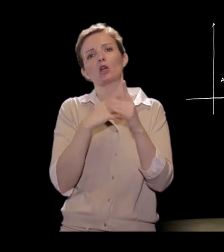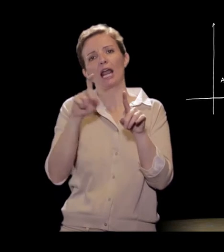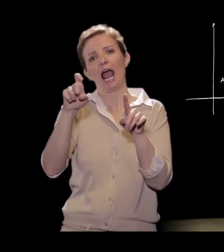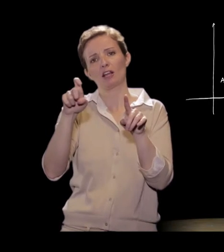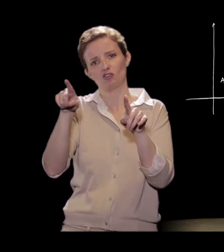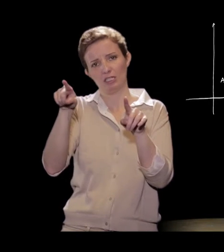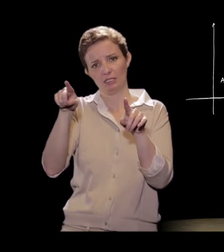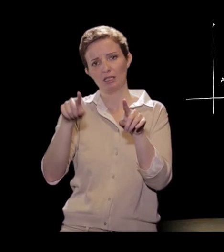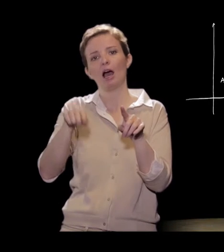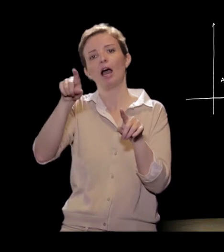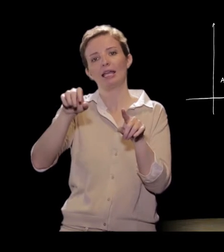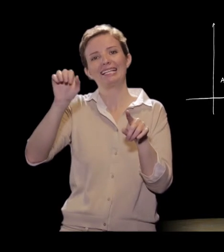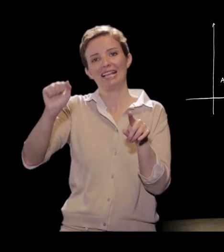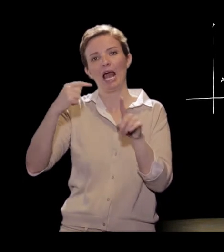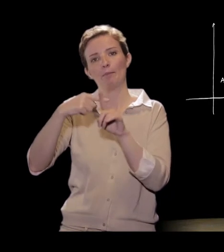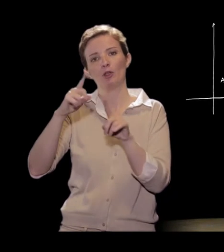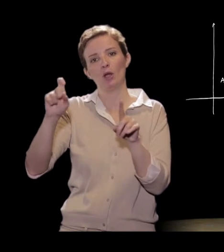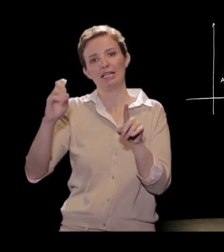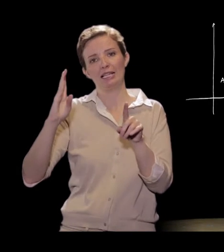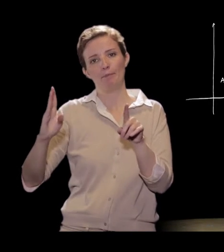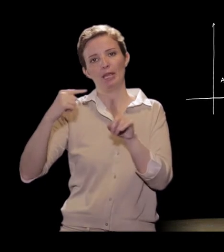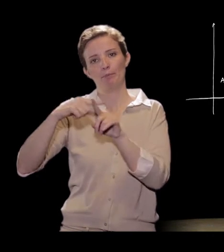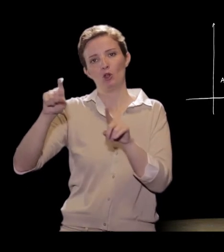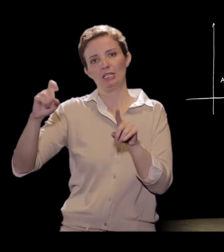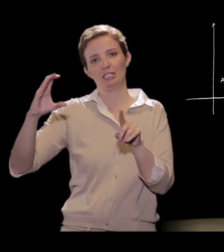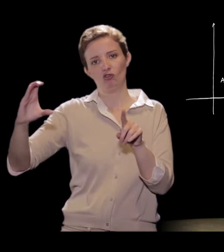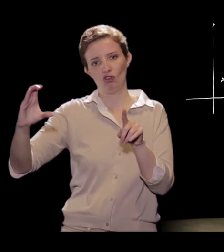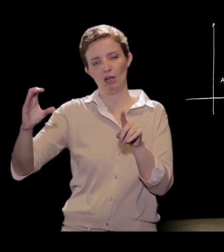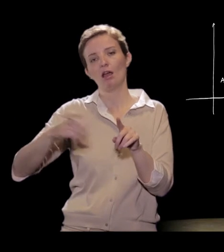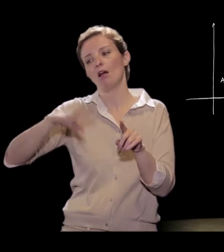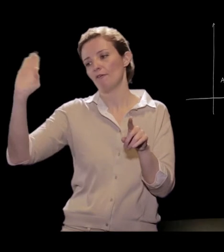(LEGGE LA FORMULA)